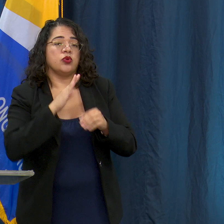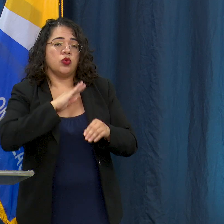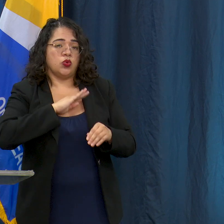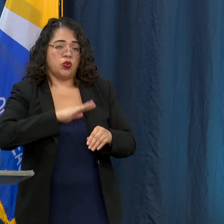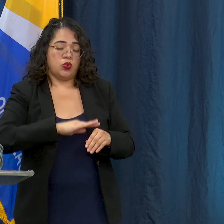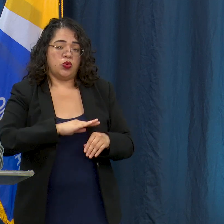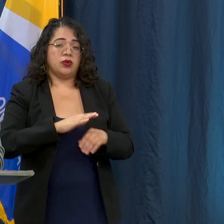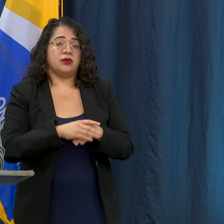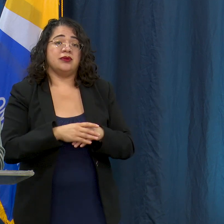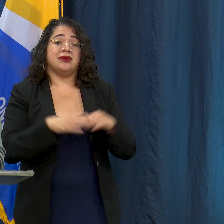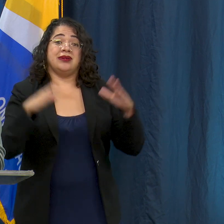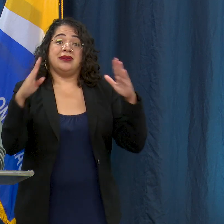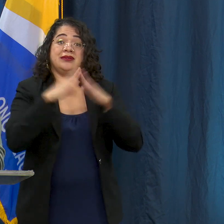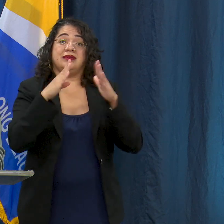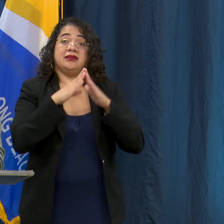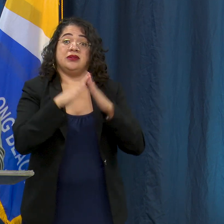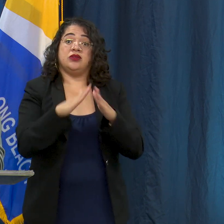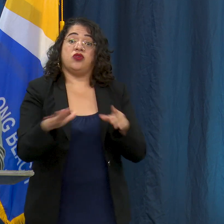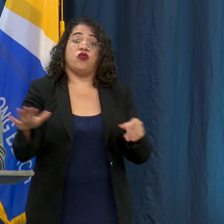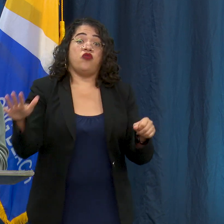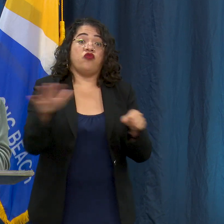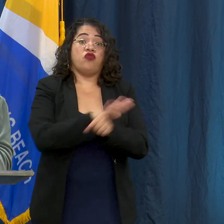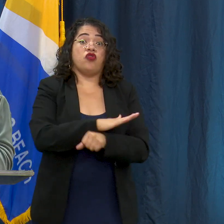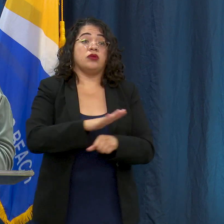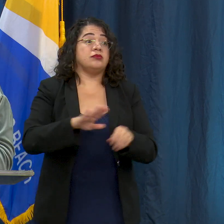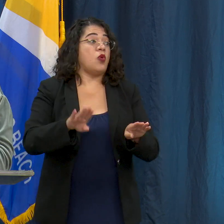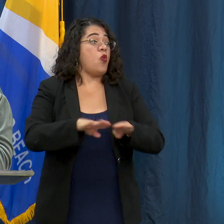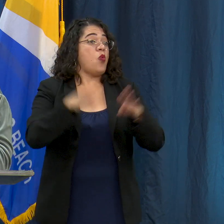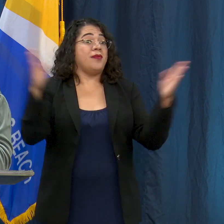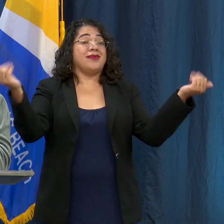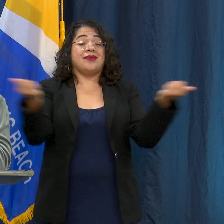ciudad Aviano Stockham polenta mint a lista para RiRi queremos asegurarnos que